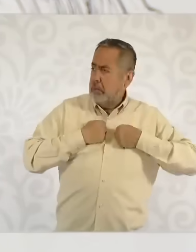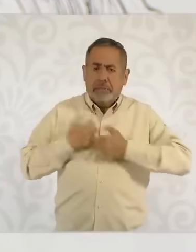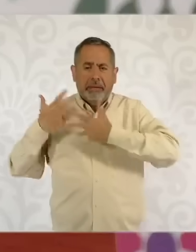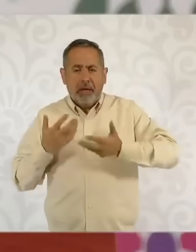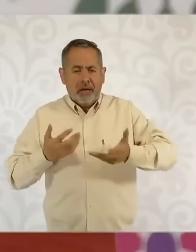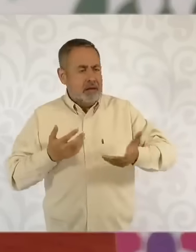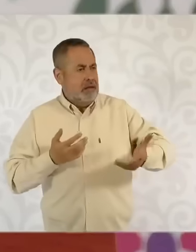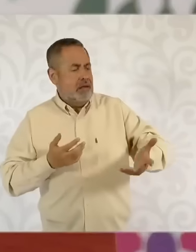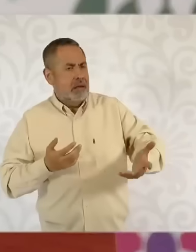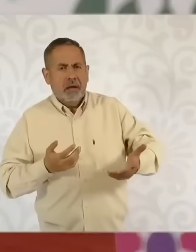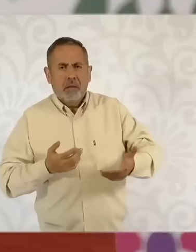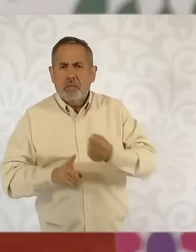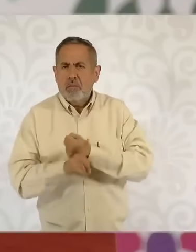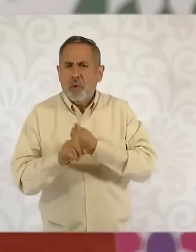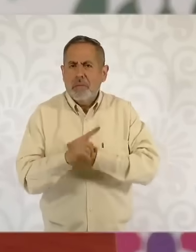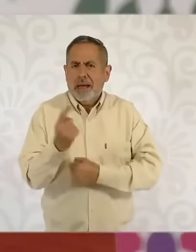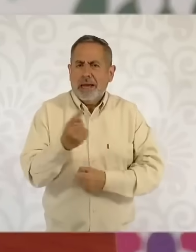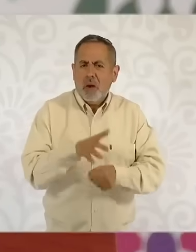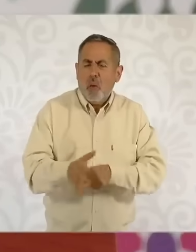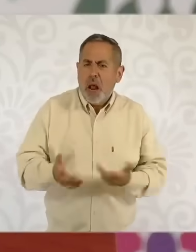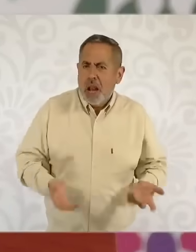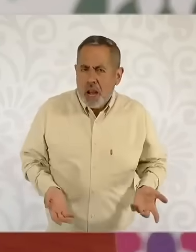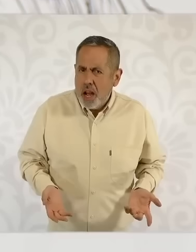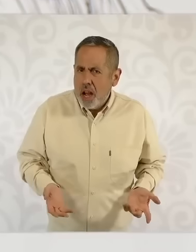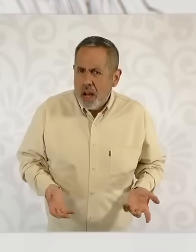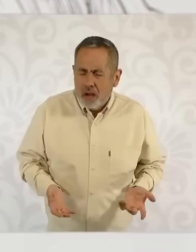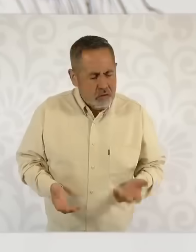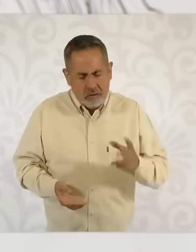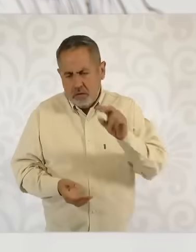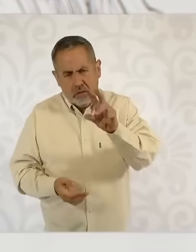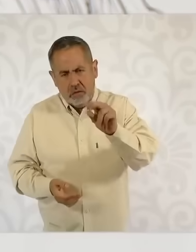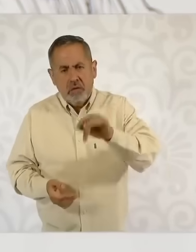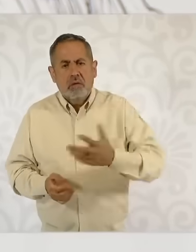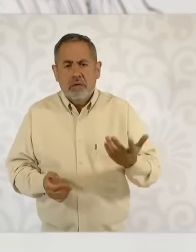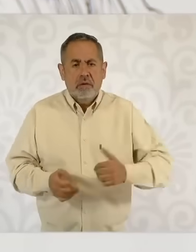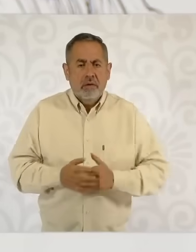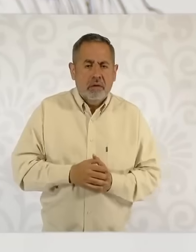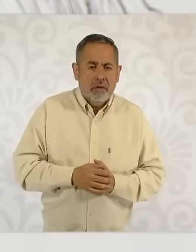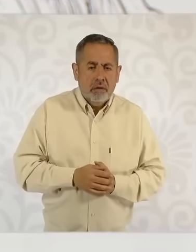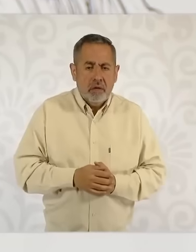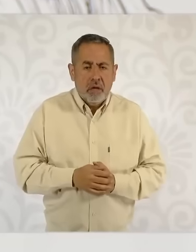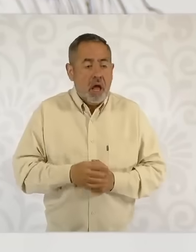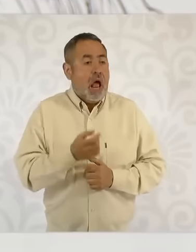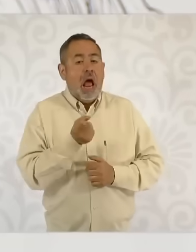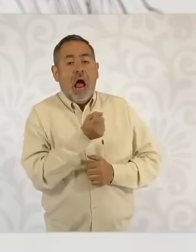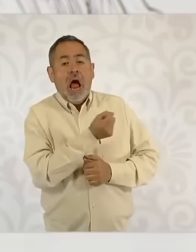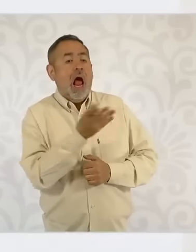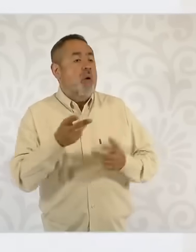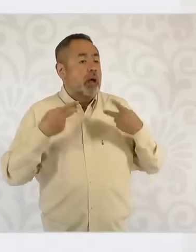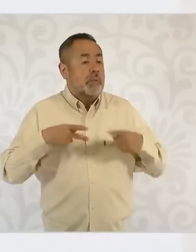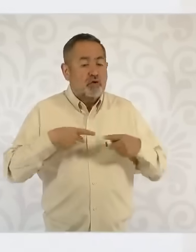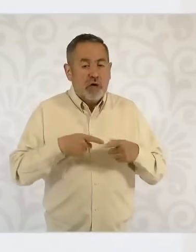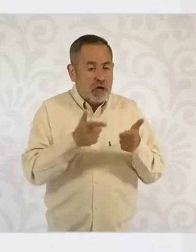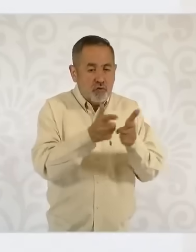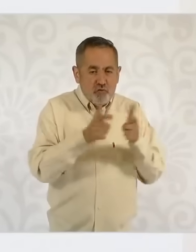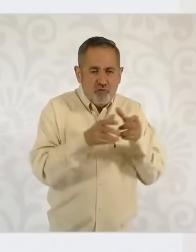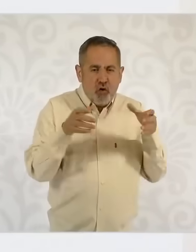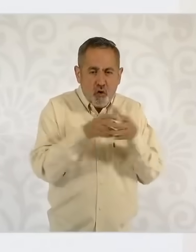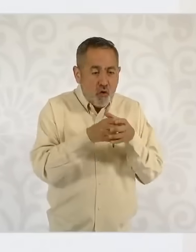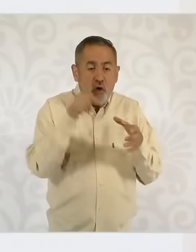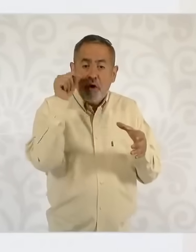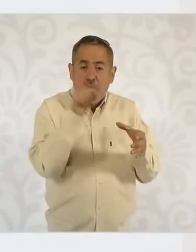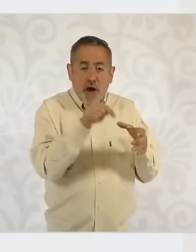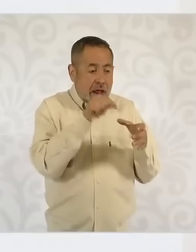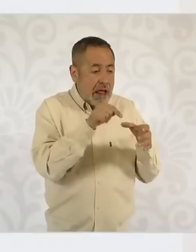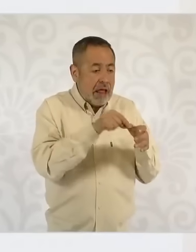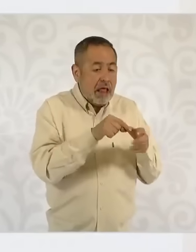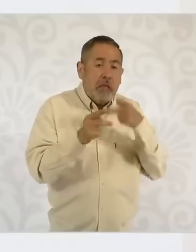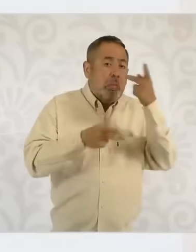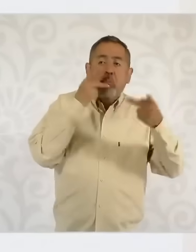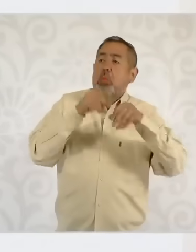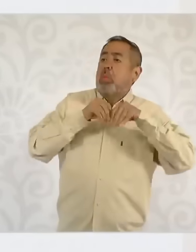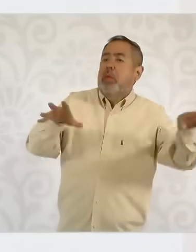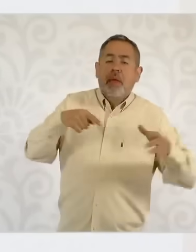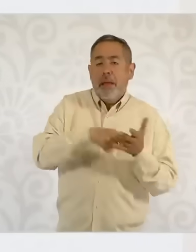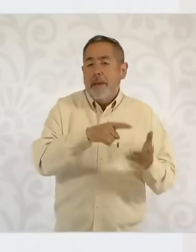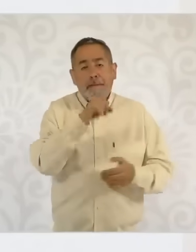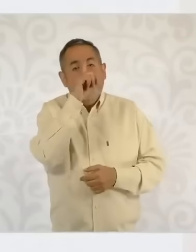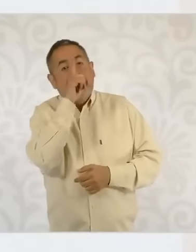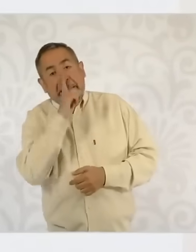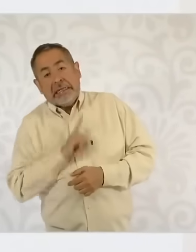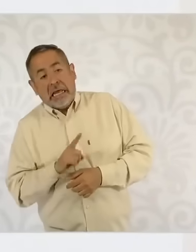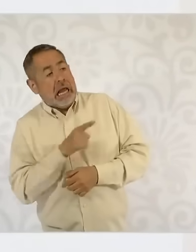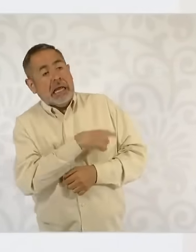¿Cuál es el problema un grupo de personas que decide publicar en sus redes sociales una mentira